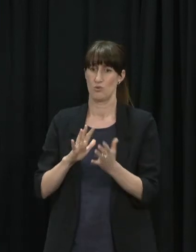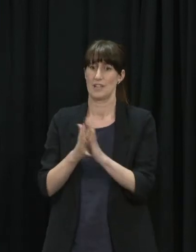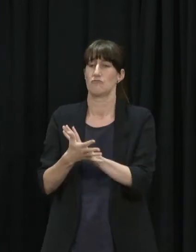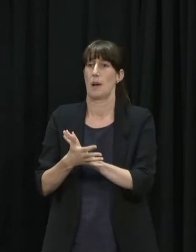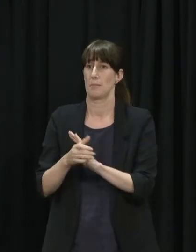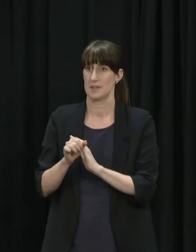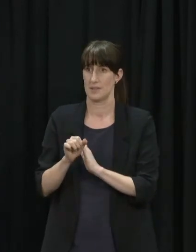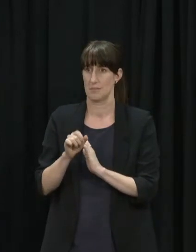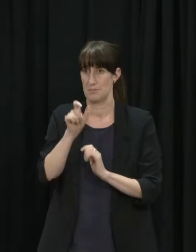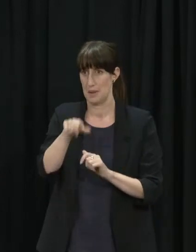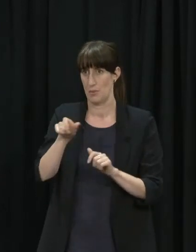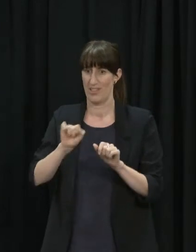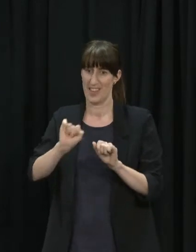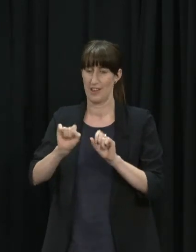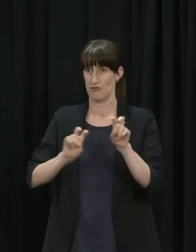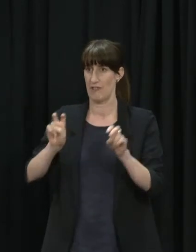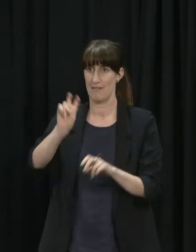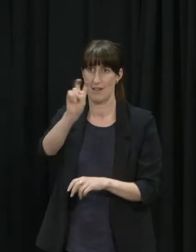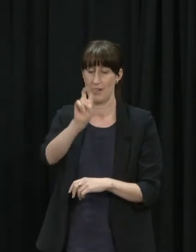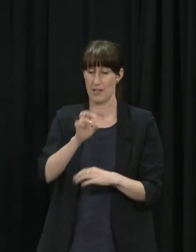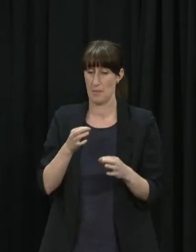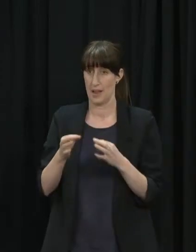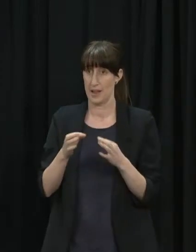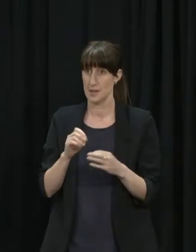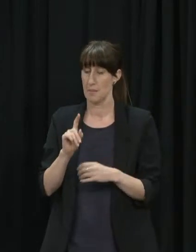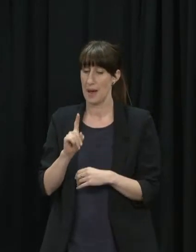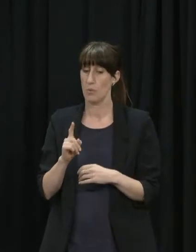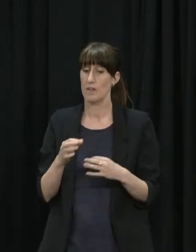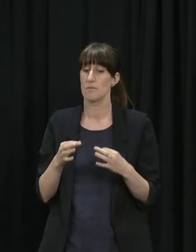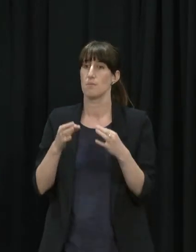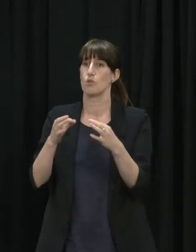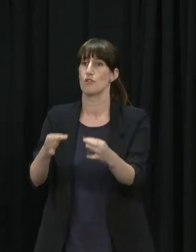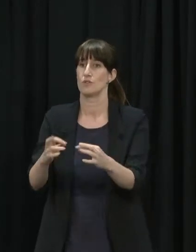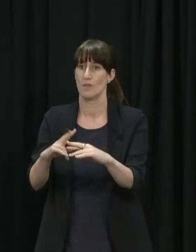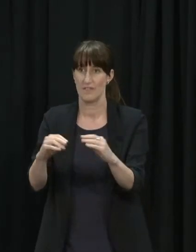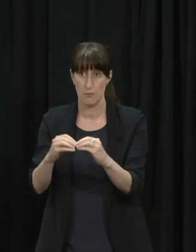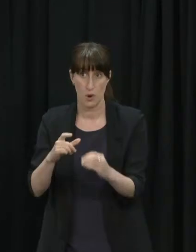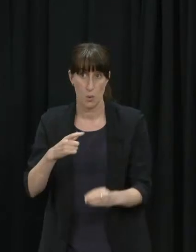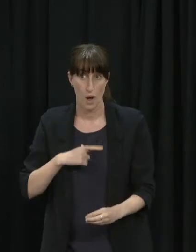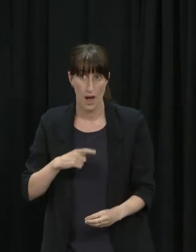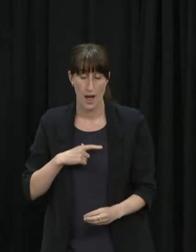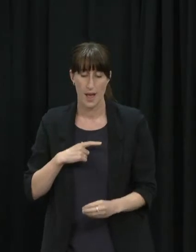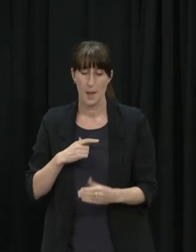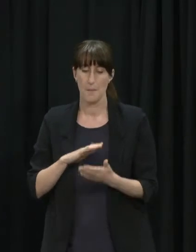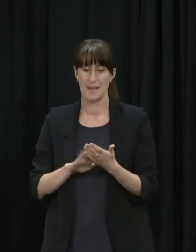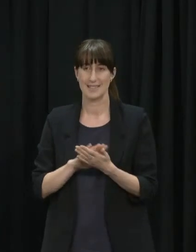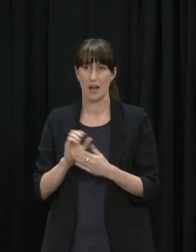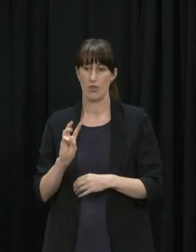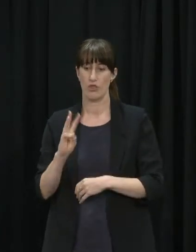mutu te korero, kaore matou e pai ki te whakararuraru i nga